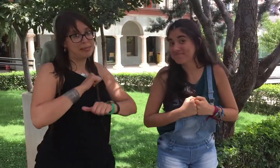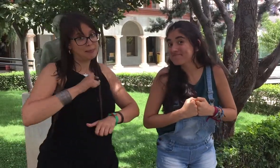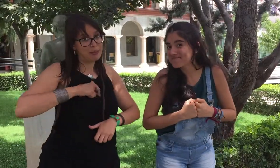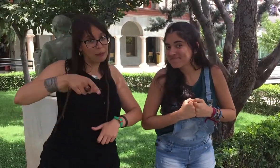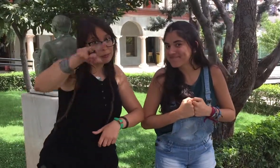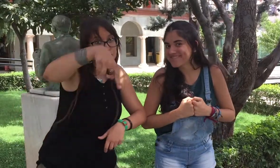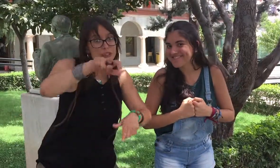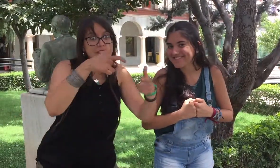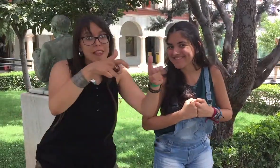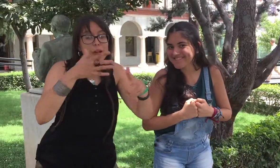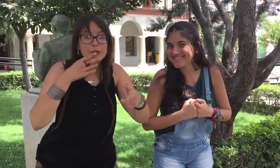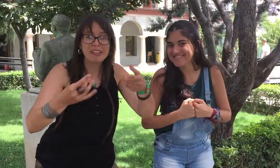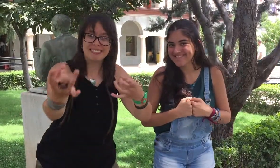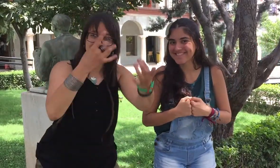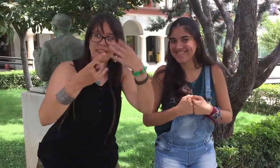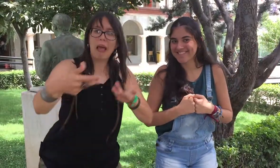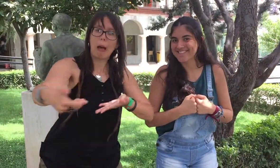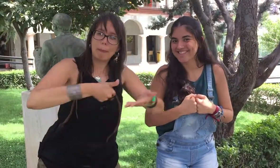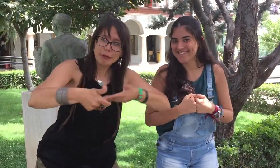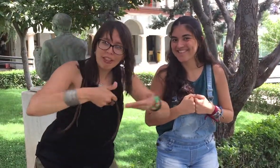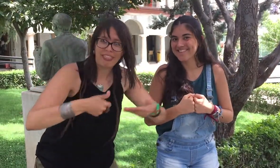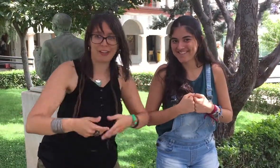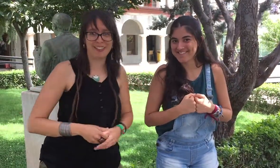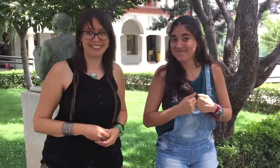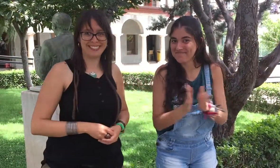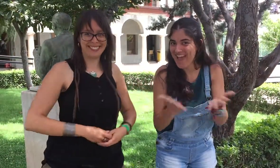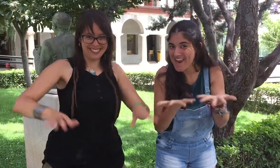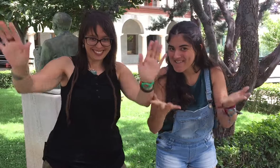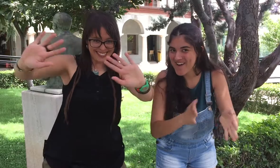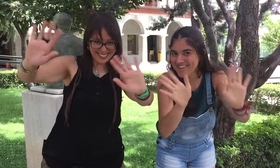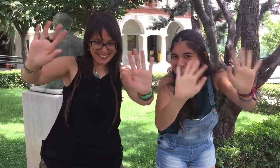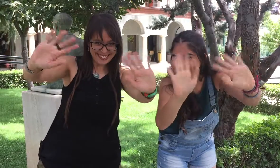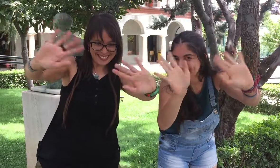Esperamos que las secciones juveniles aportéis, ¡mucho ánimo! ¡Chao!